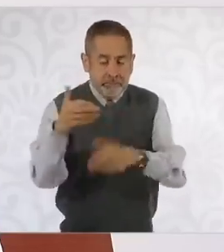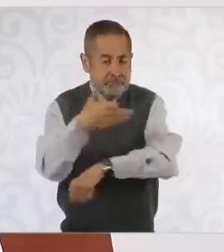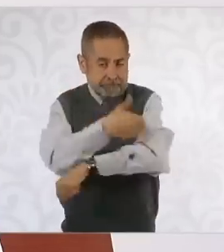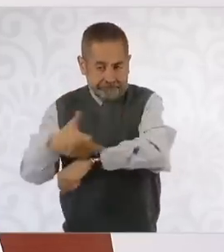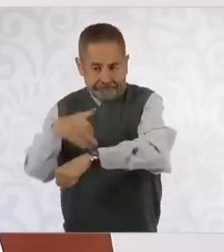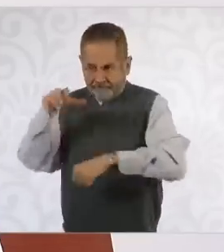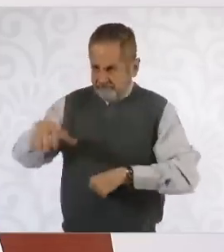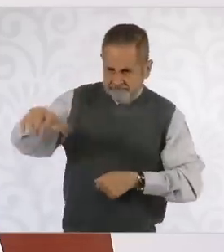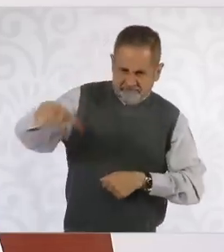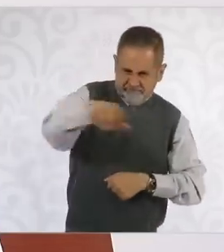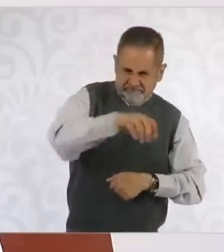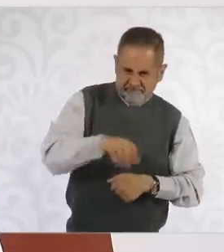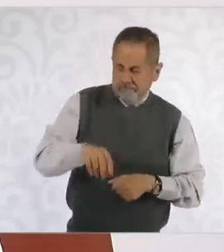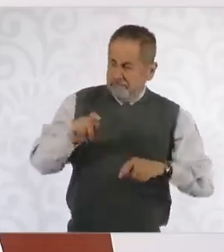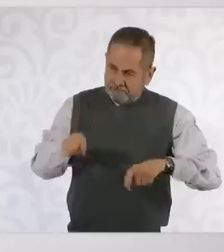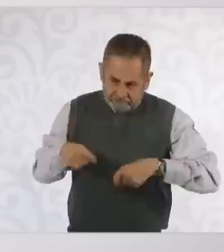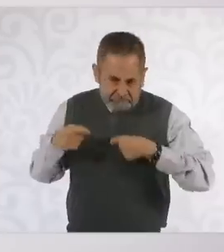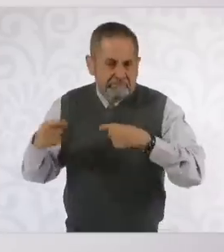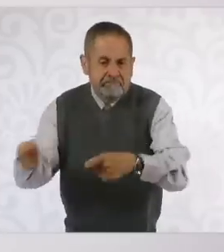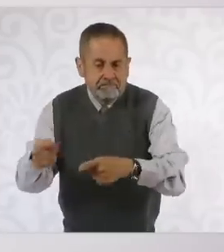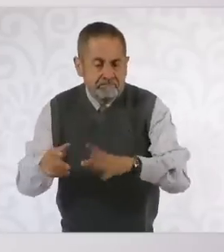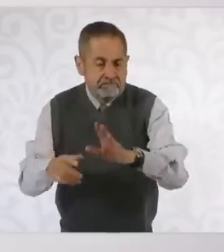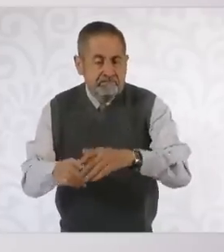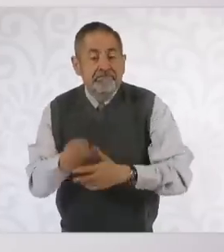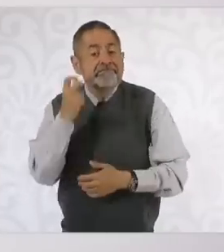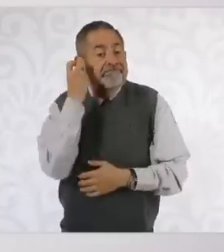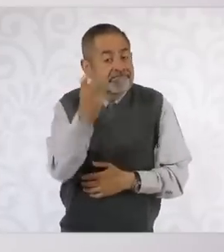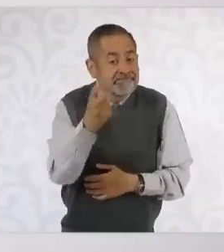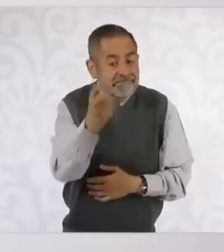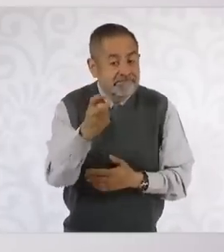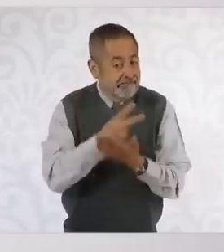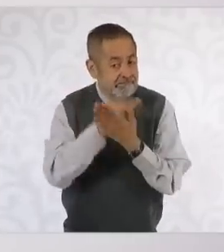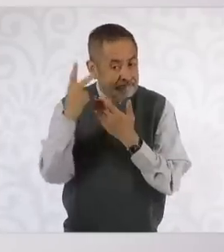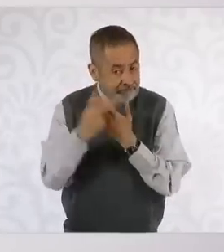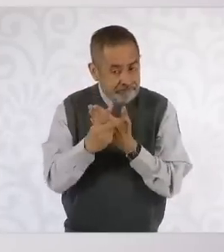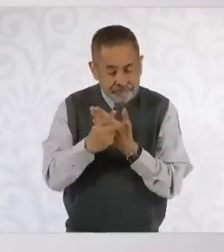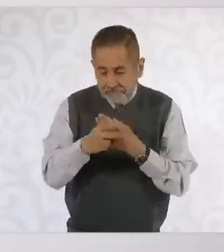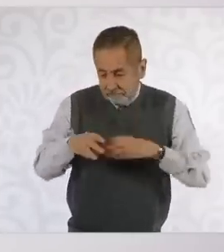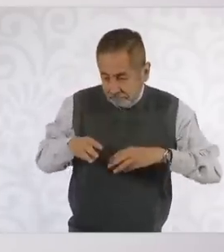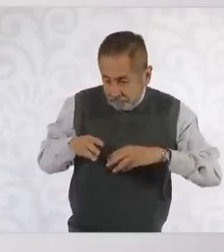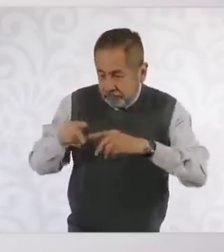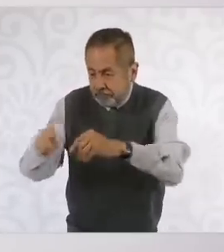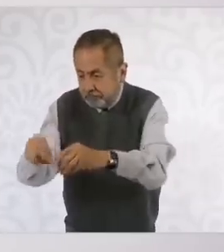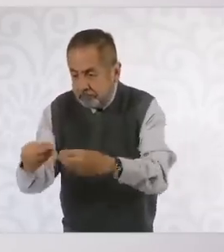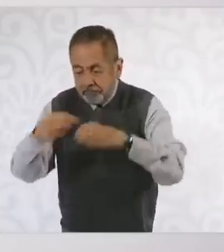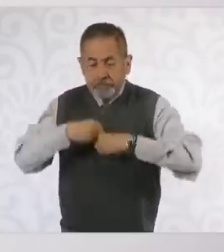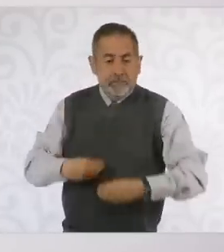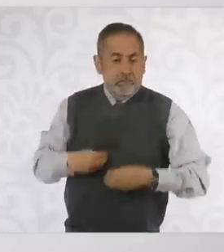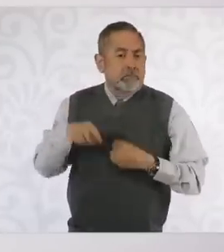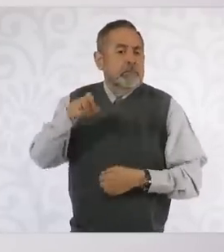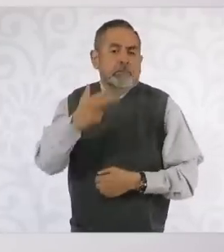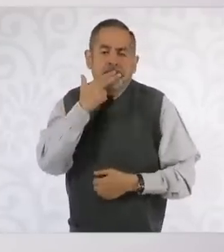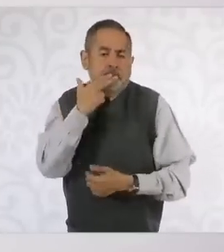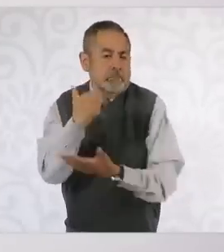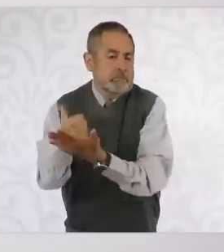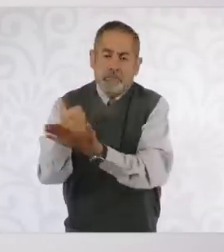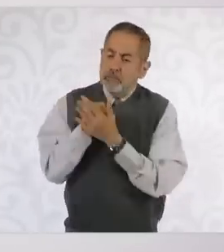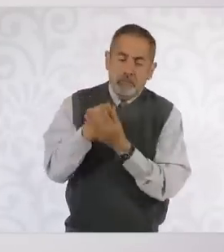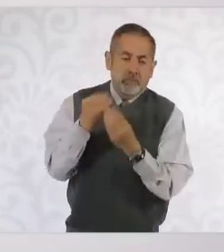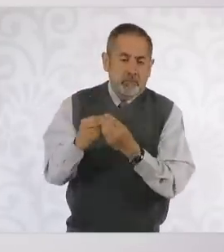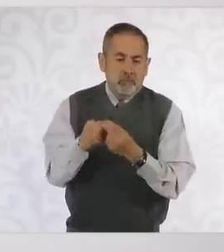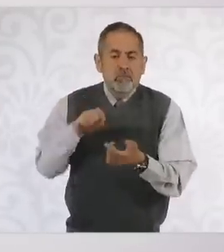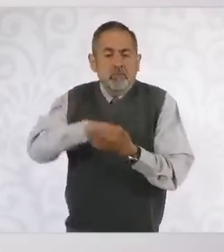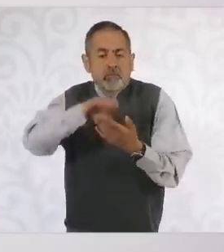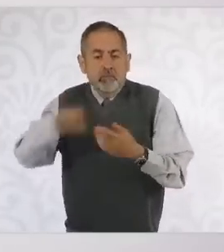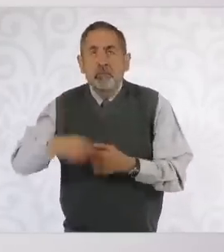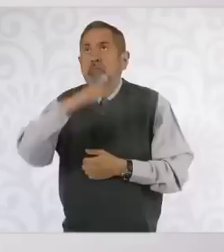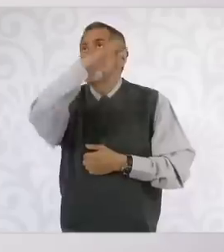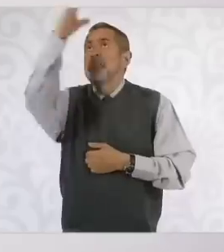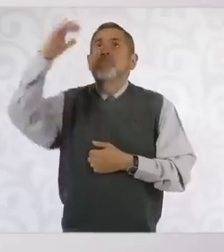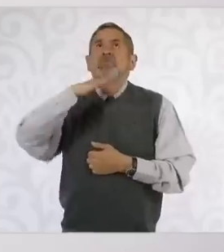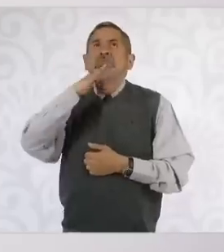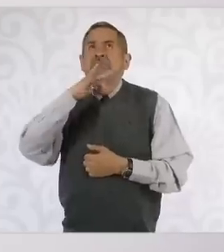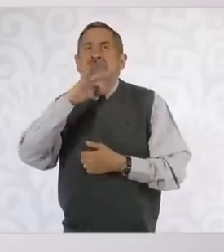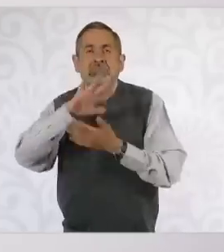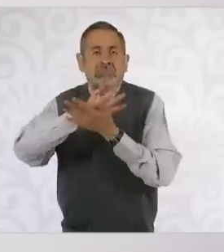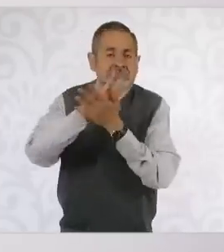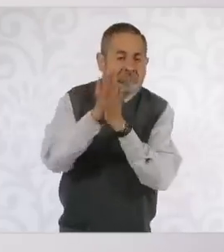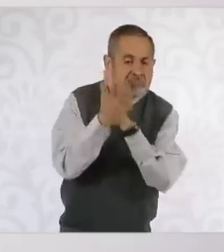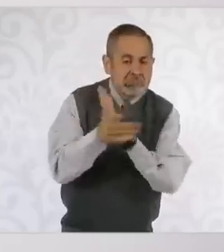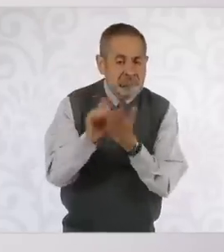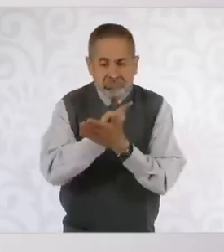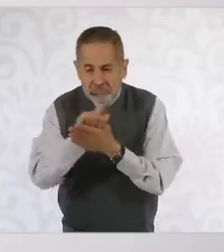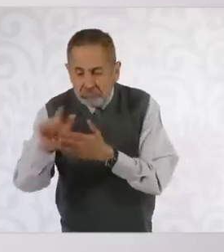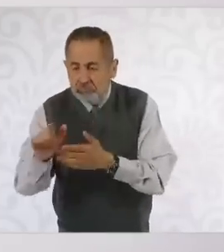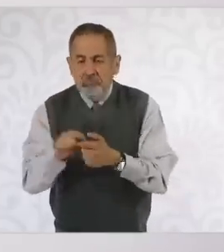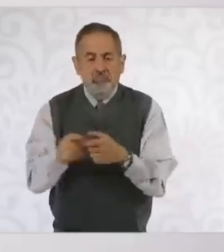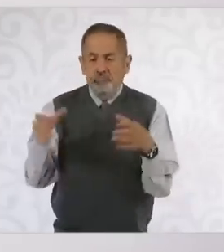familias ese programa captura carbono restaura tejido social vincula nuevamente a las familias